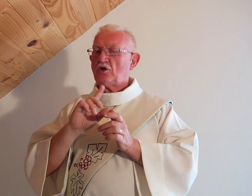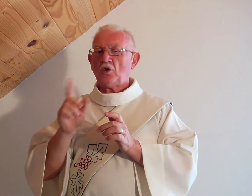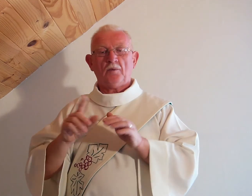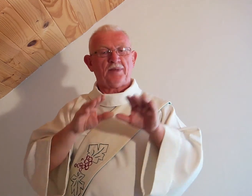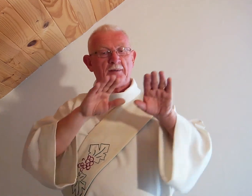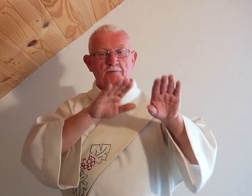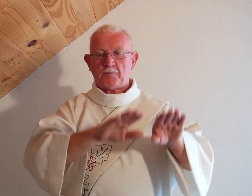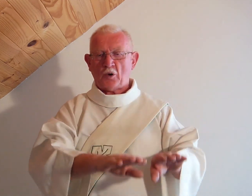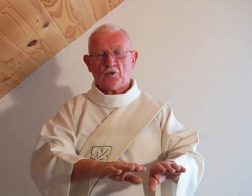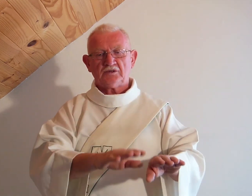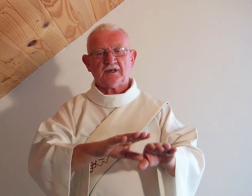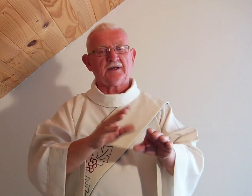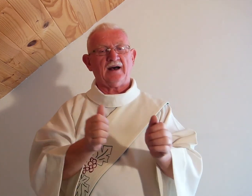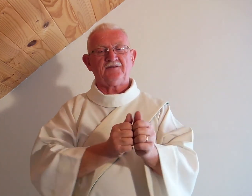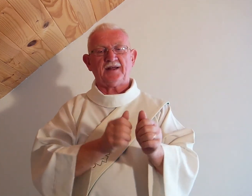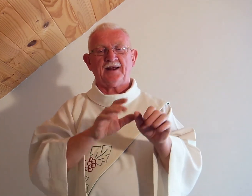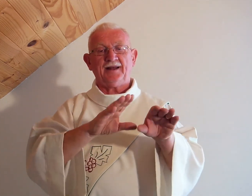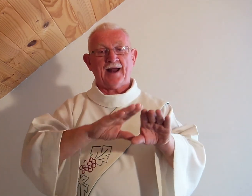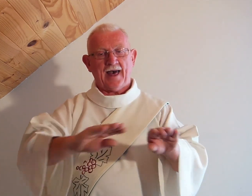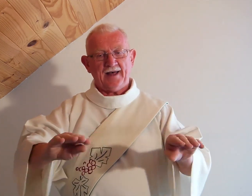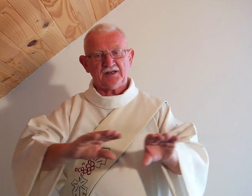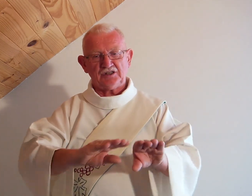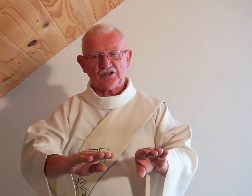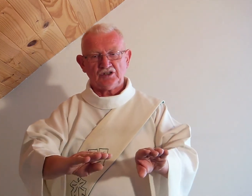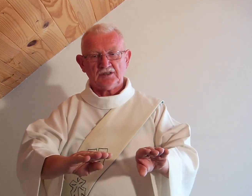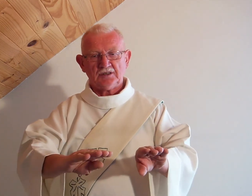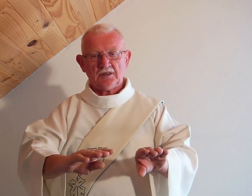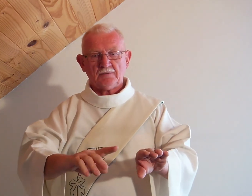non pas posé avec les linges,